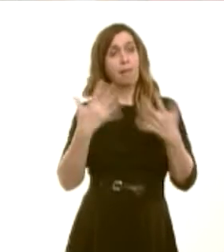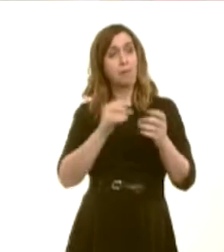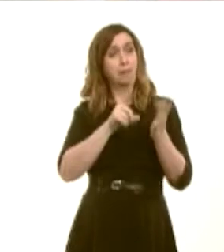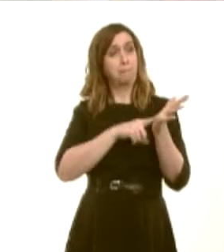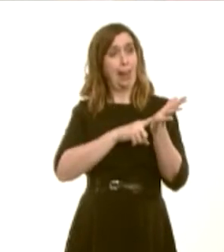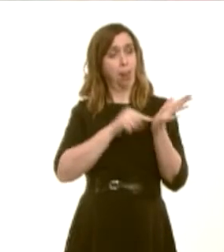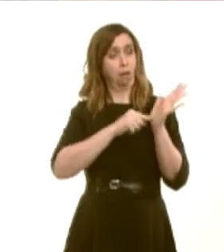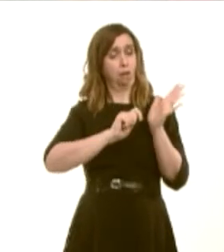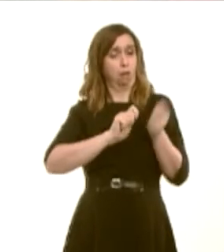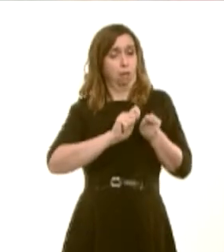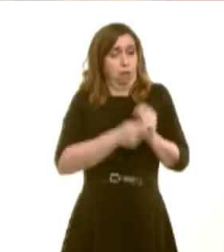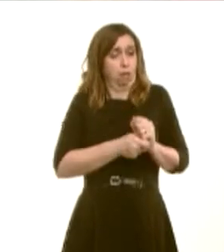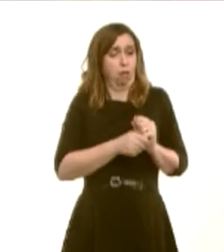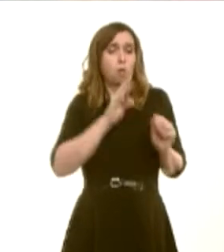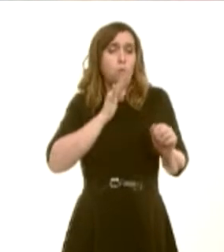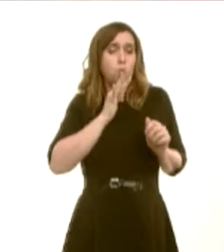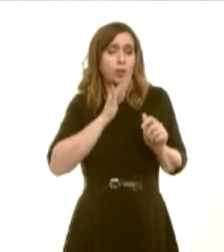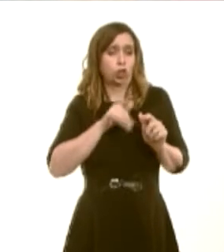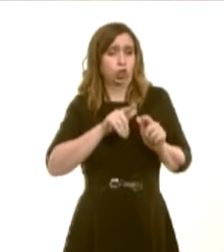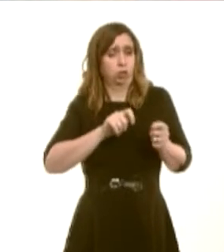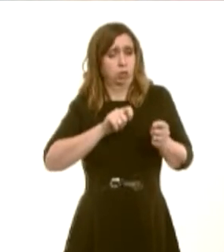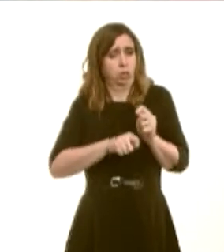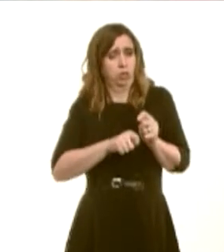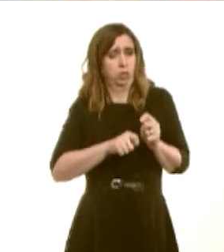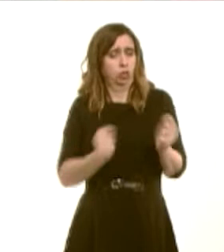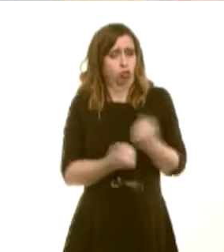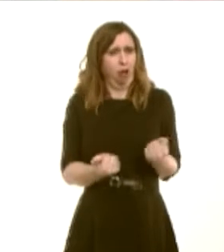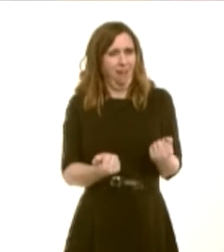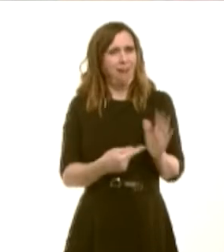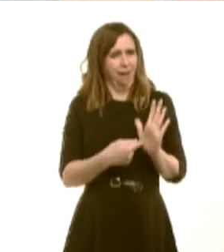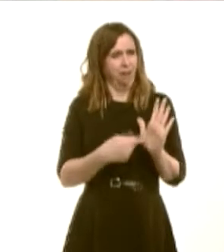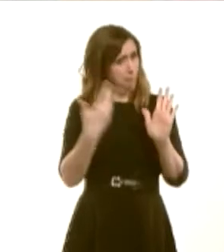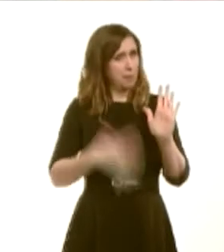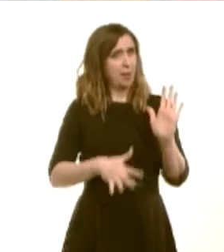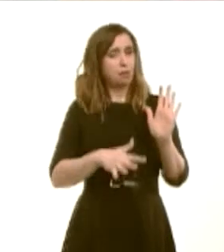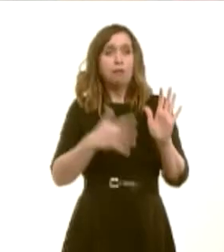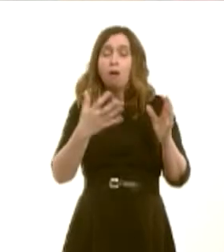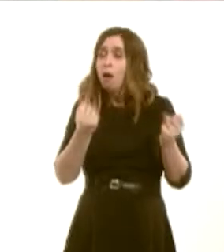newid y Mesur er mwyn cryfhauír Gymraeg, gan fod yn agored i unrhyw syniadau call ynglyn